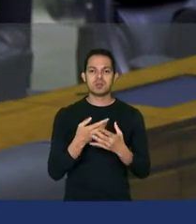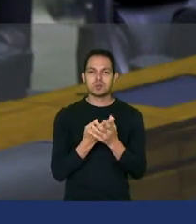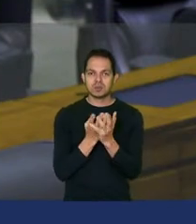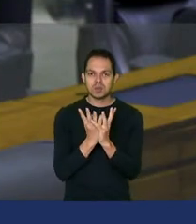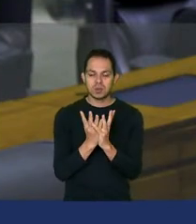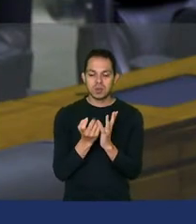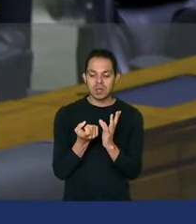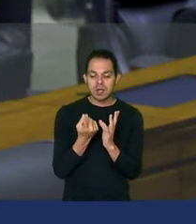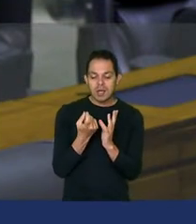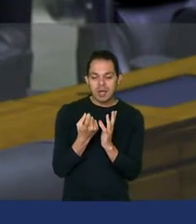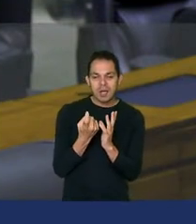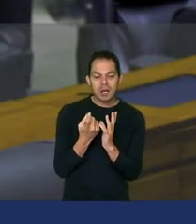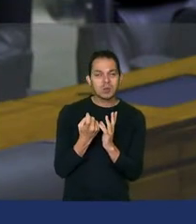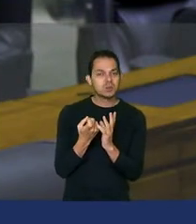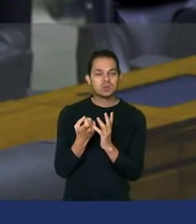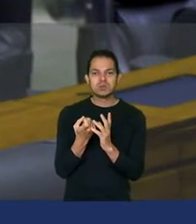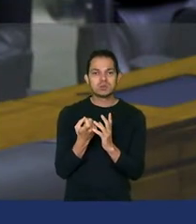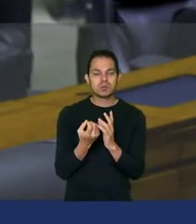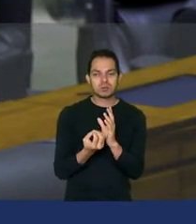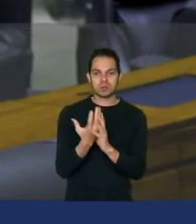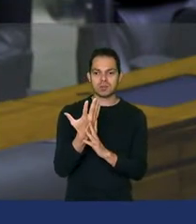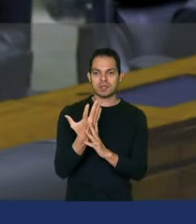UM ÚNICO EMPREENDIMENTO A SER POSTO. É ÓBVIO QUE A